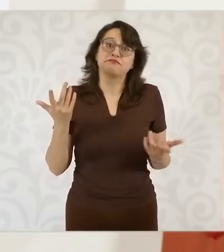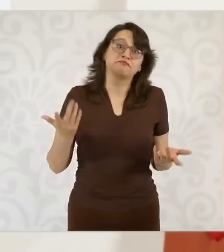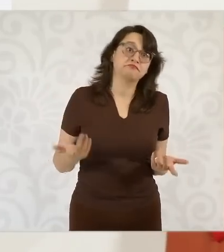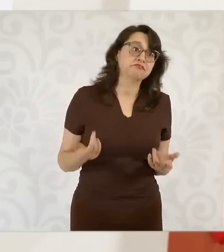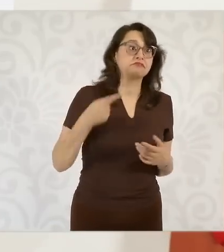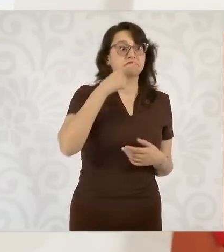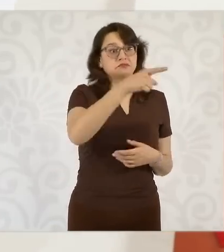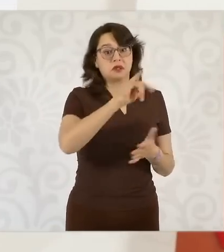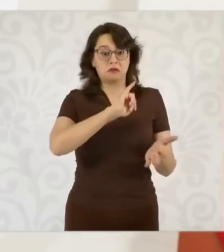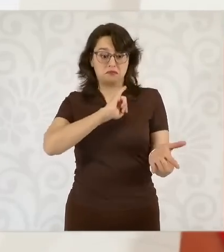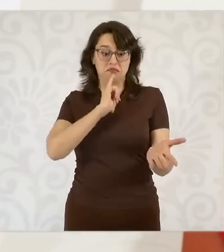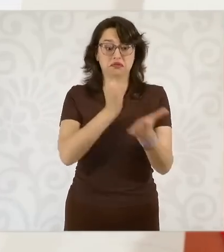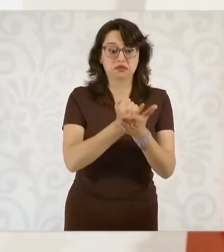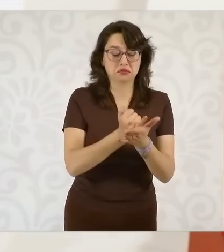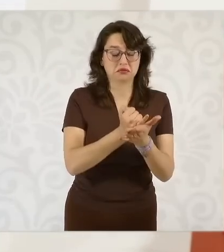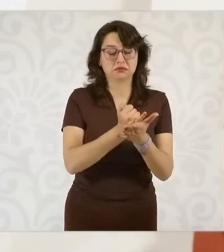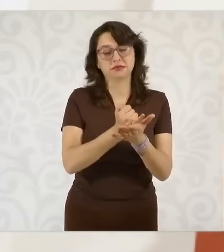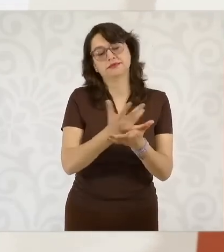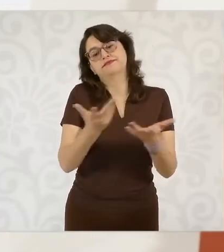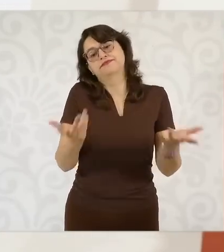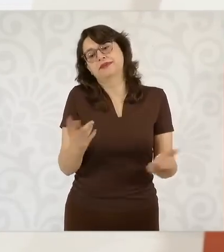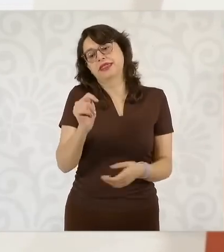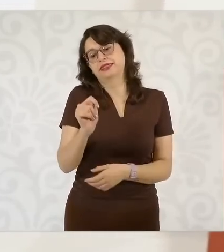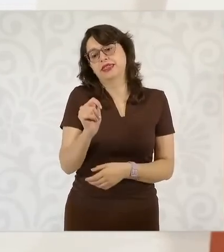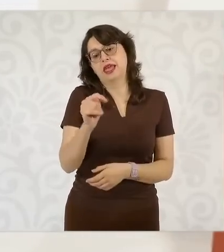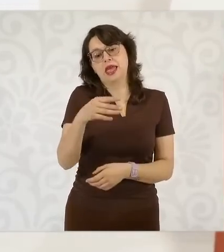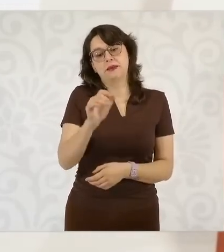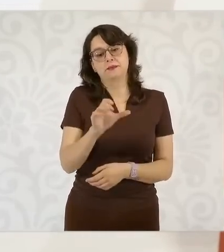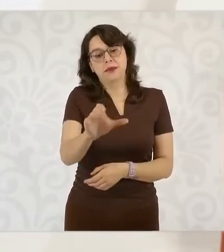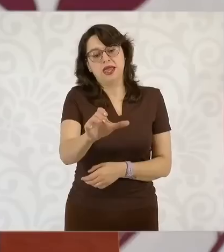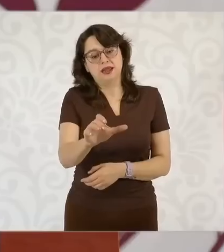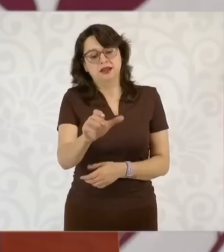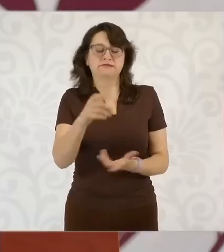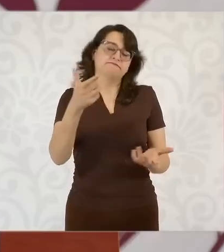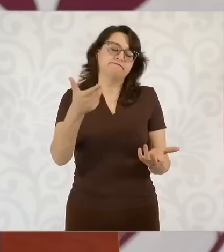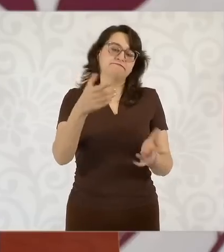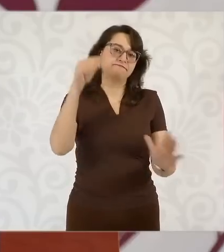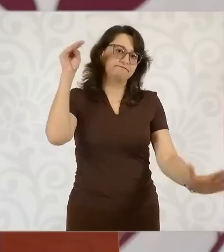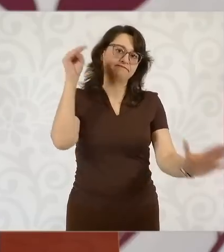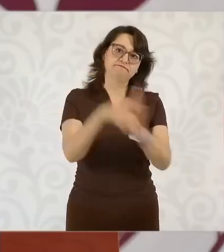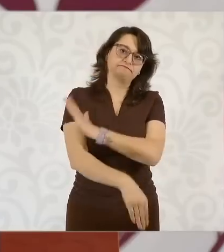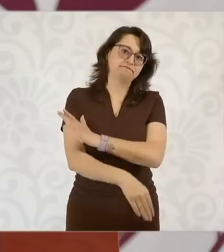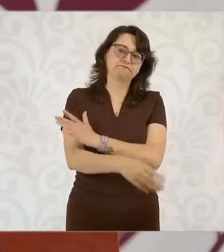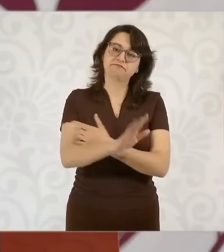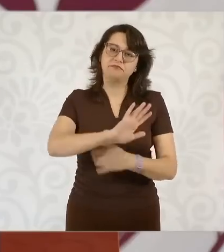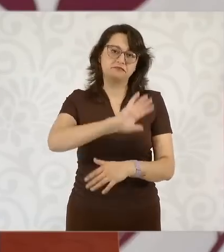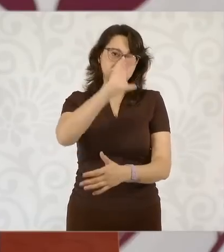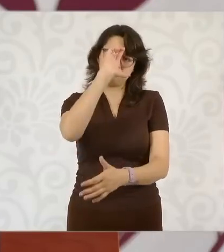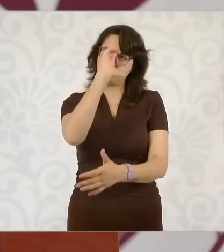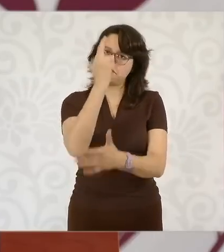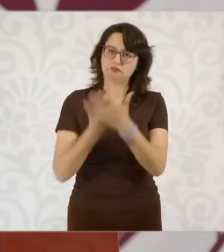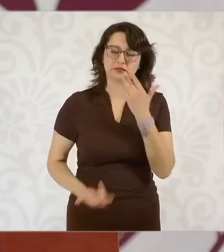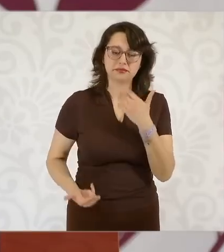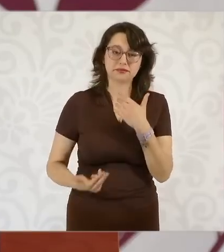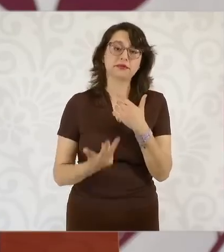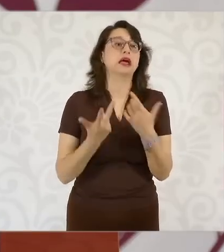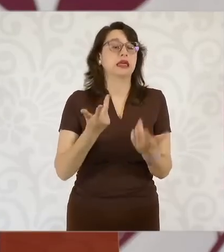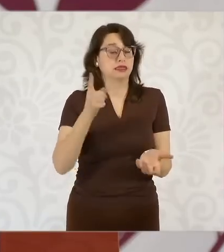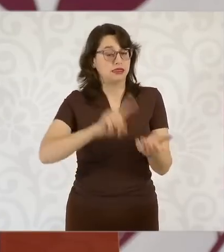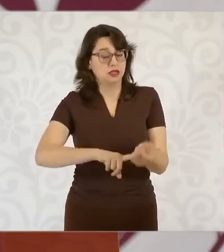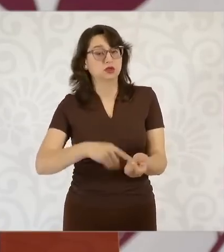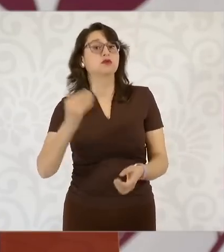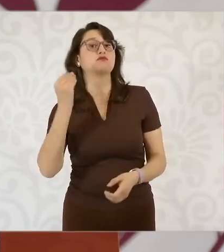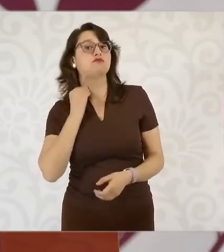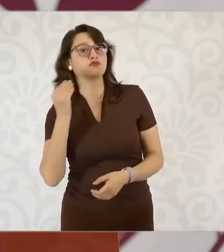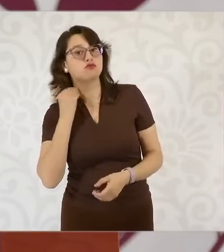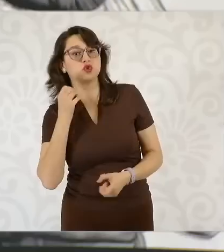comercial verdad que también pues tiene su parte jurídica que hay que encaminar e entonces México